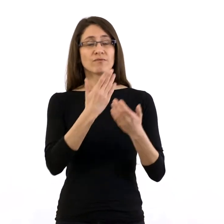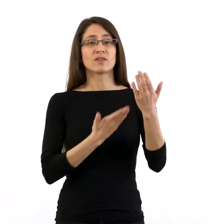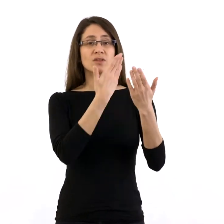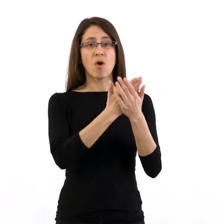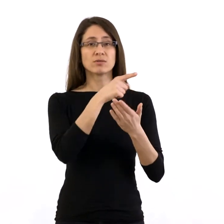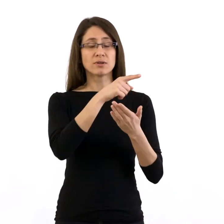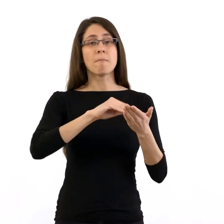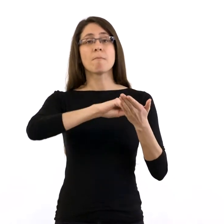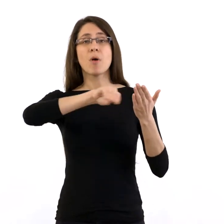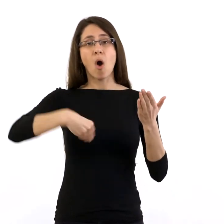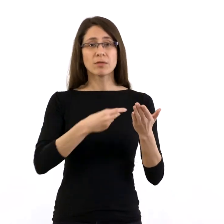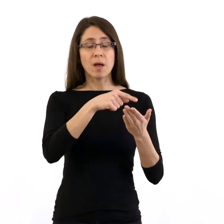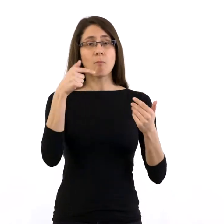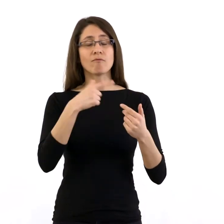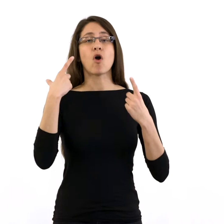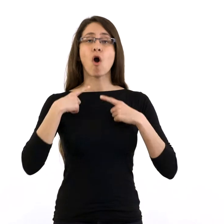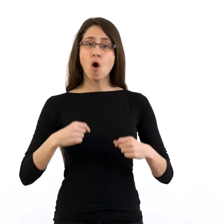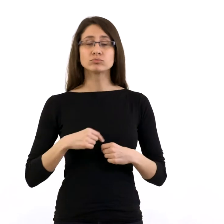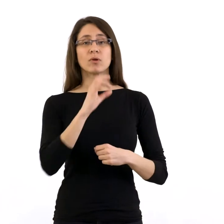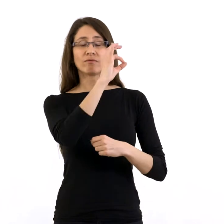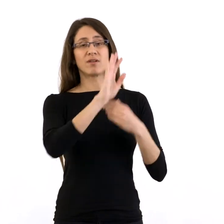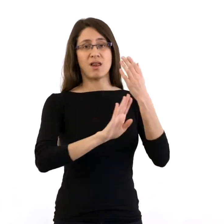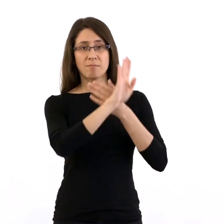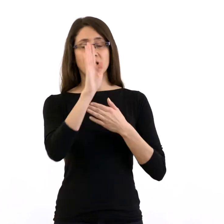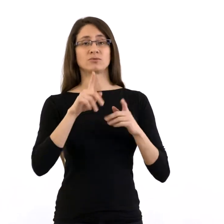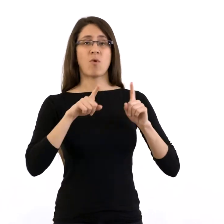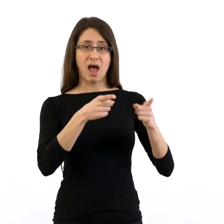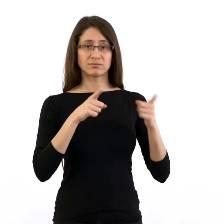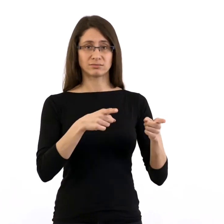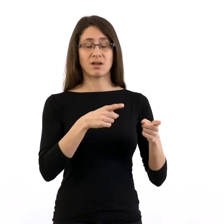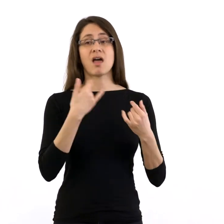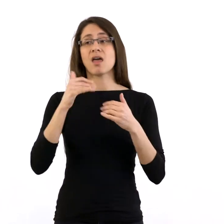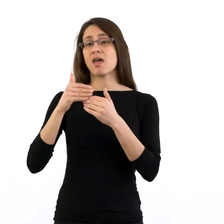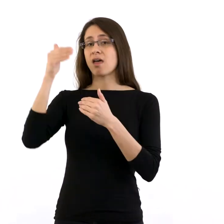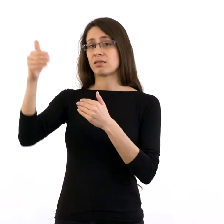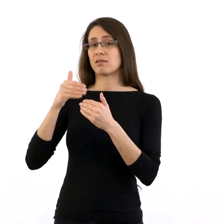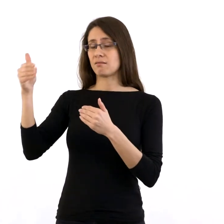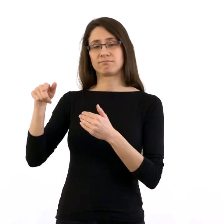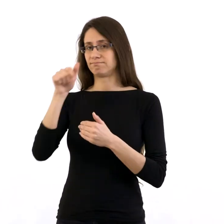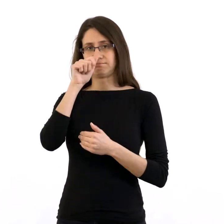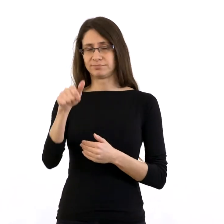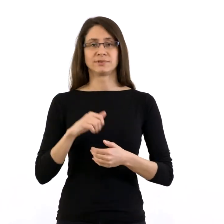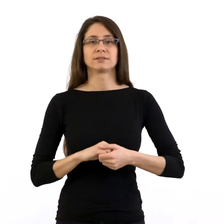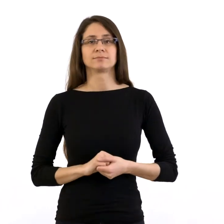podpisanie wniosku przez osoby nieuprawnione (tzn. niezgodnie z reprezentacją organizacji w KRS),